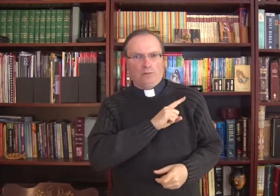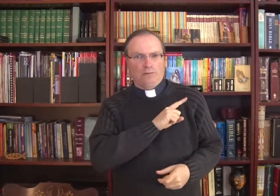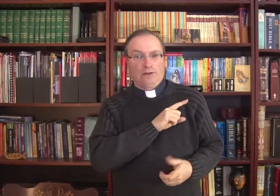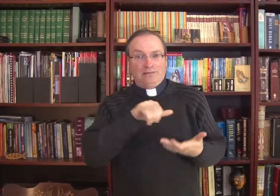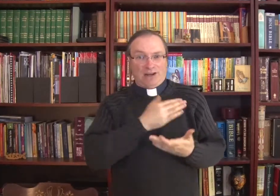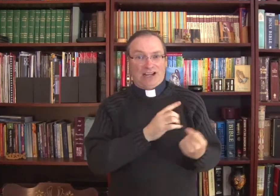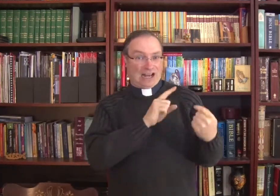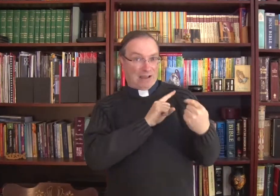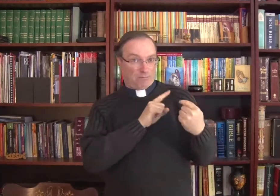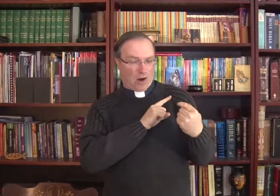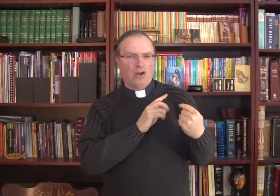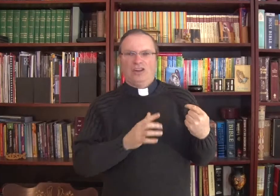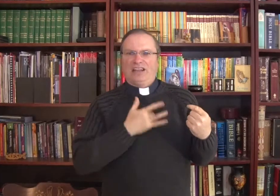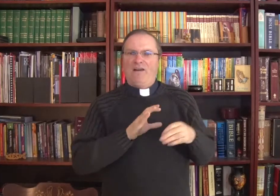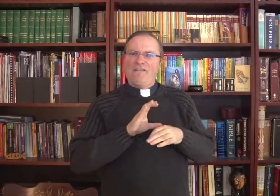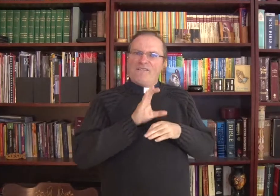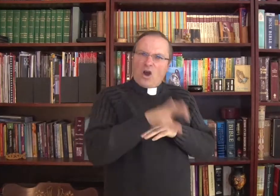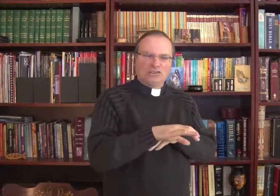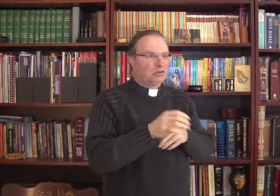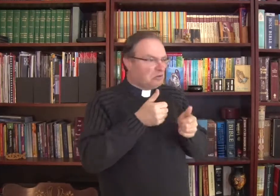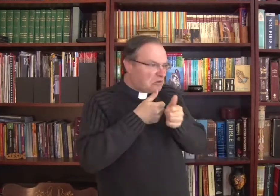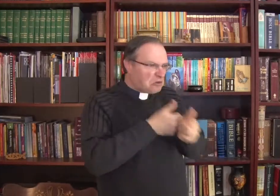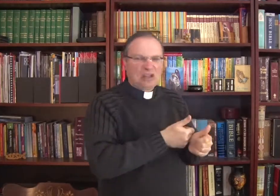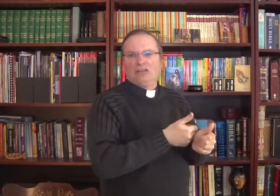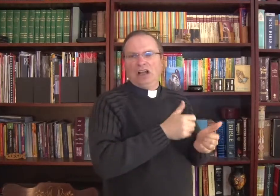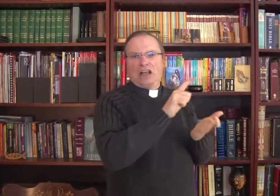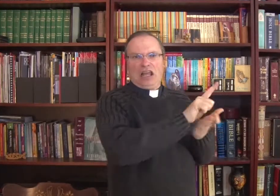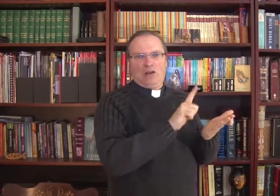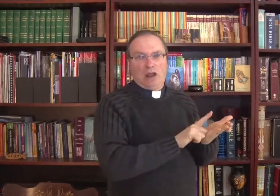Car la peur se sent forcé de suivre la loi,